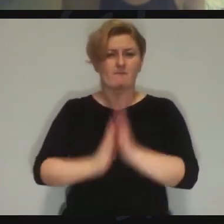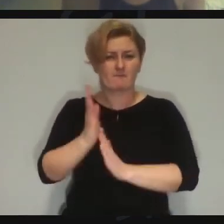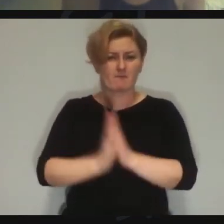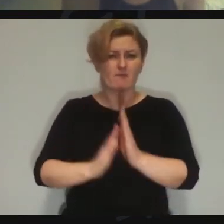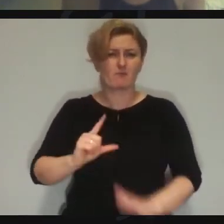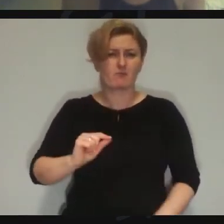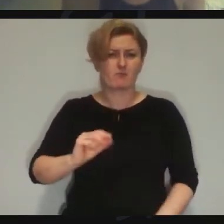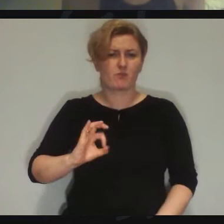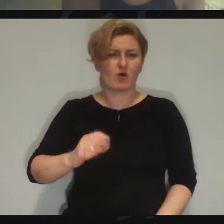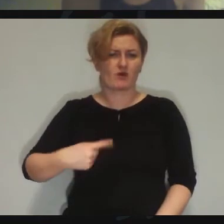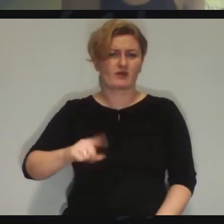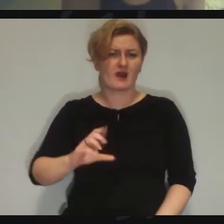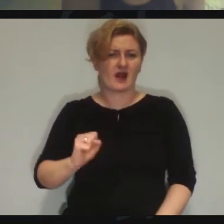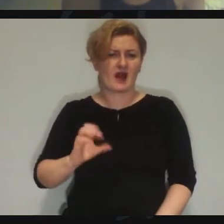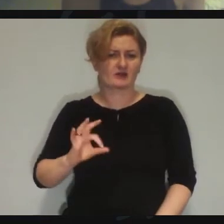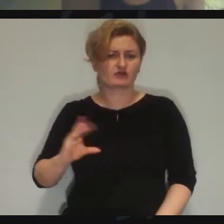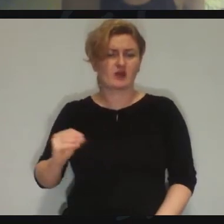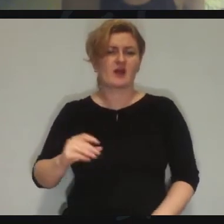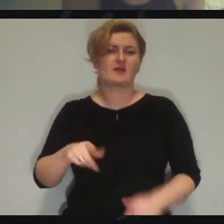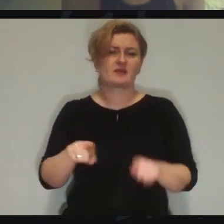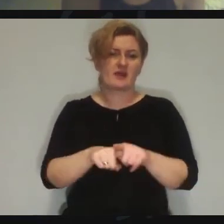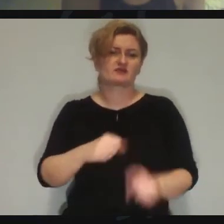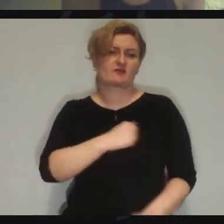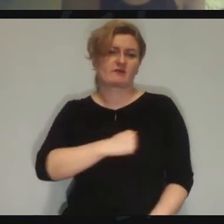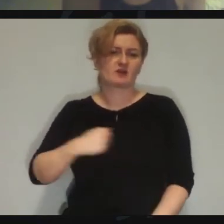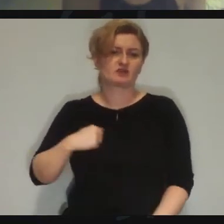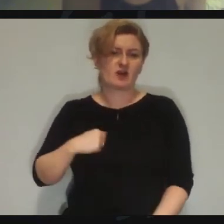Wyjeżdżamy również w inne miejsca, gdzie chcą nas zobaczyć.